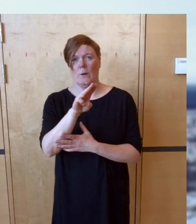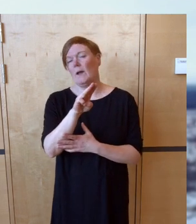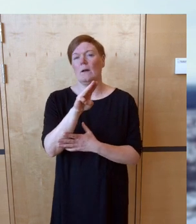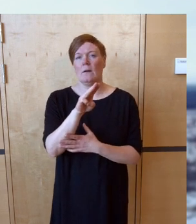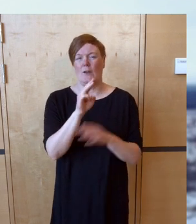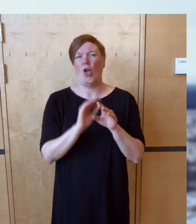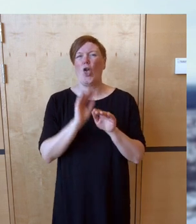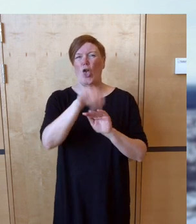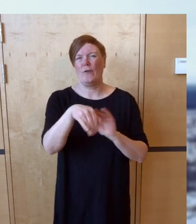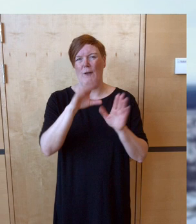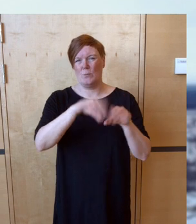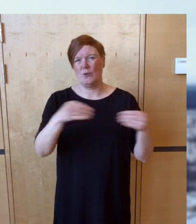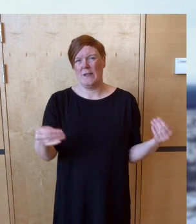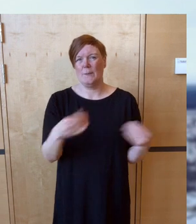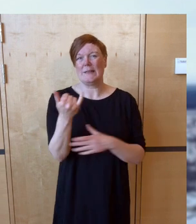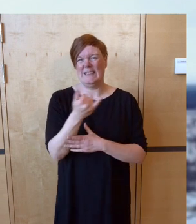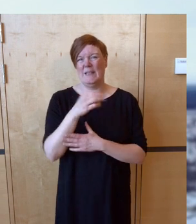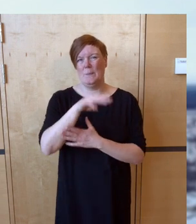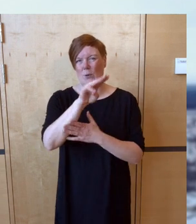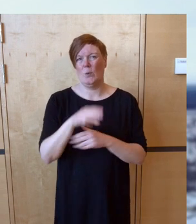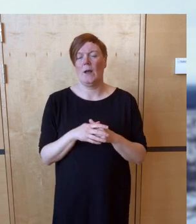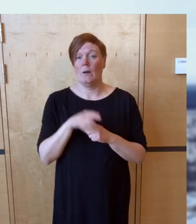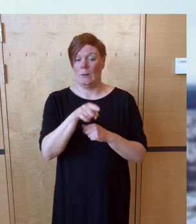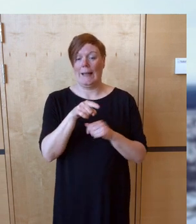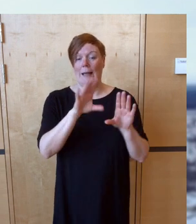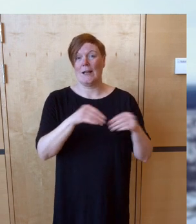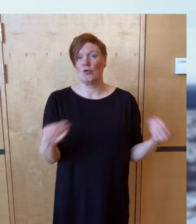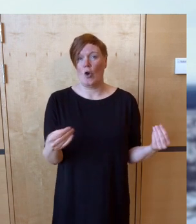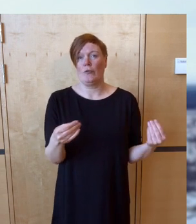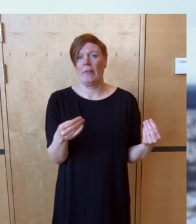Och det här är ett av de högsta resultaten på väldigt mycket På väldigt väldigt länge